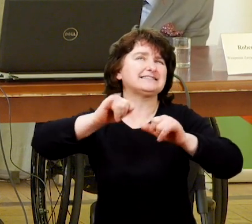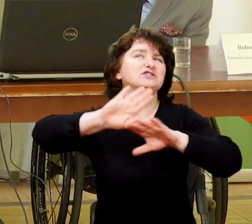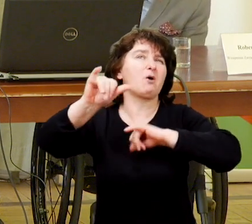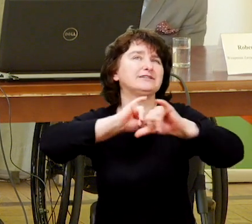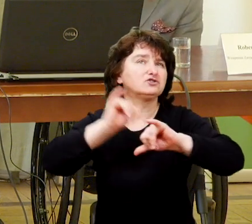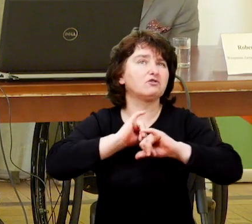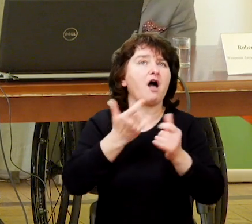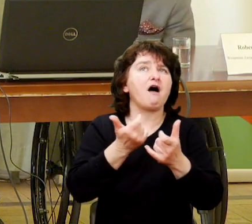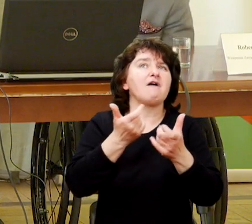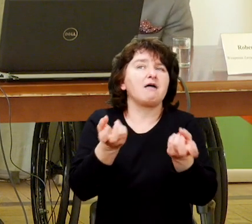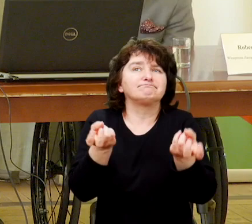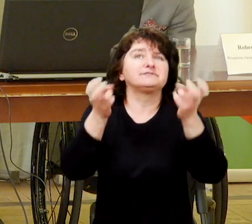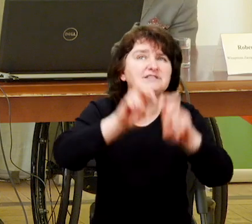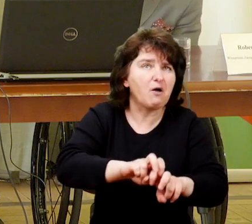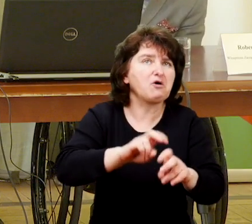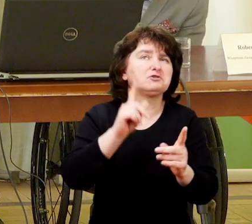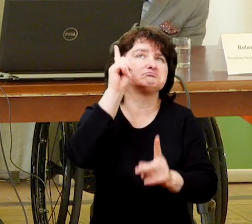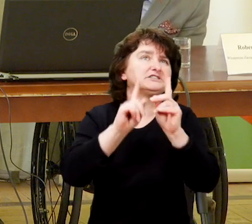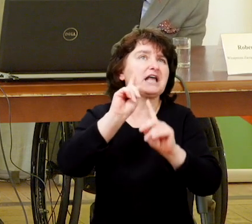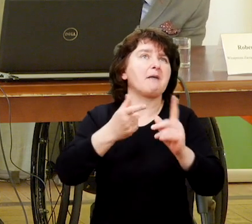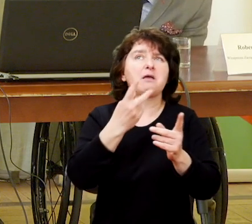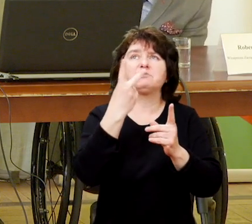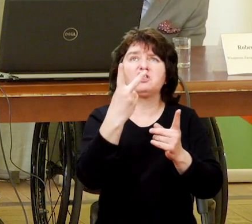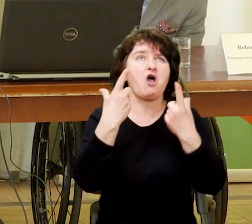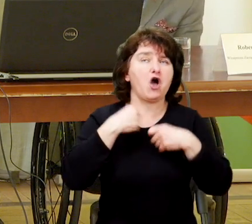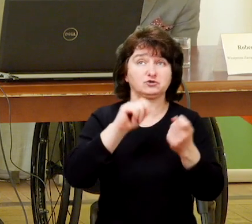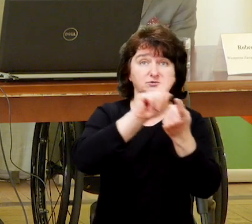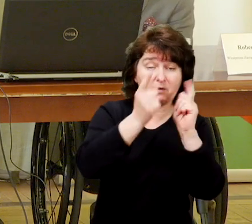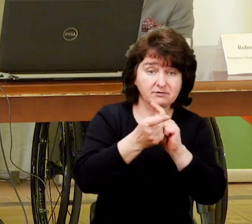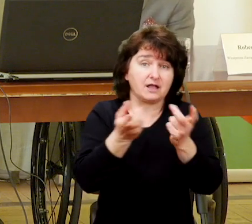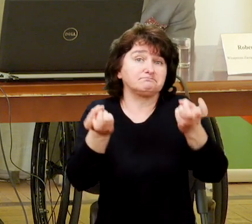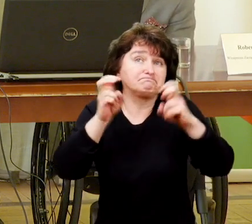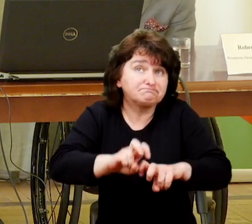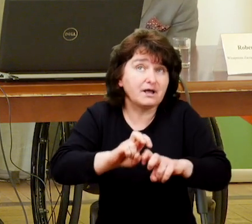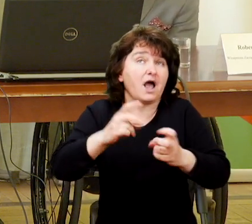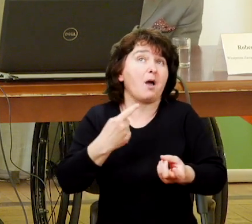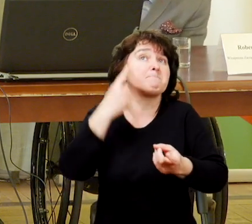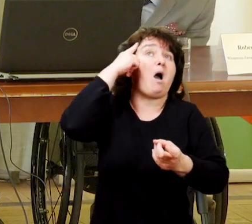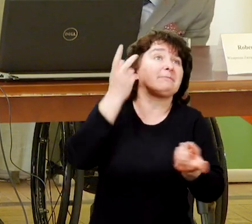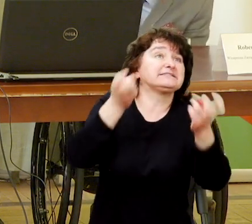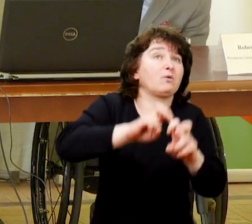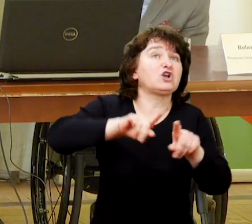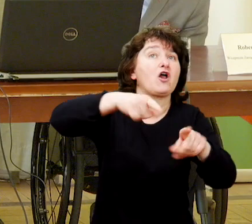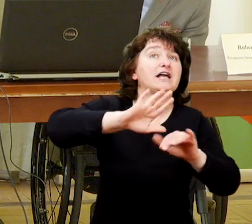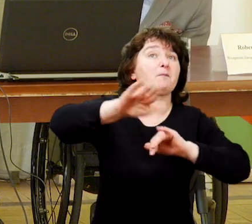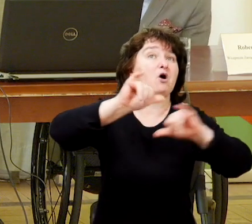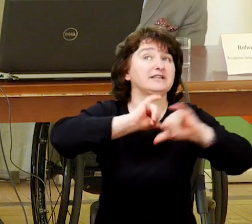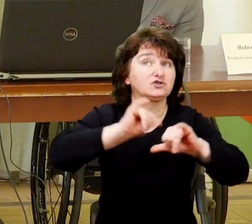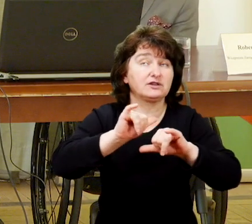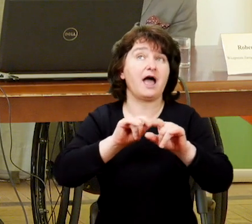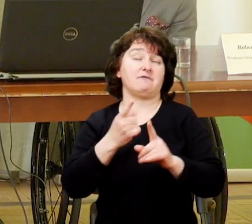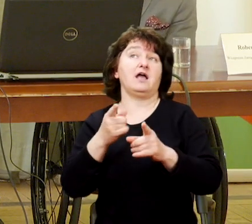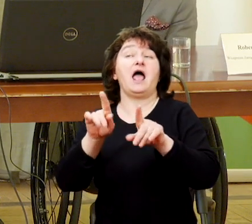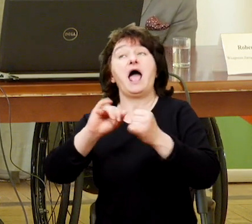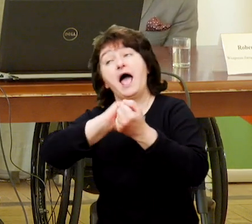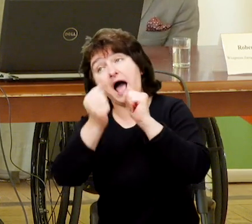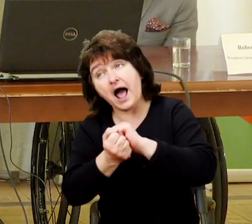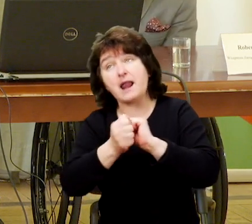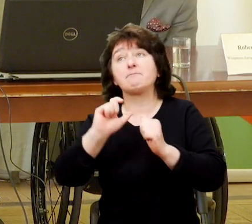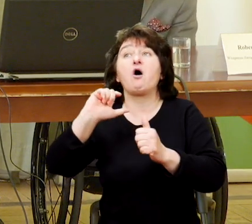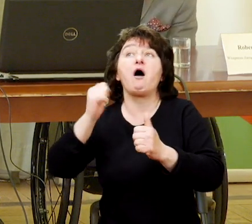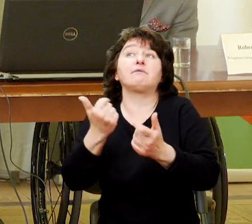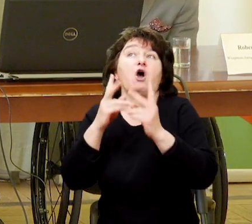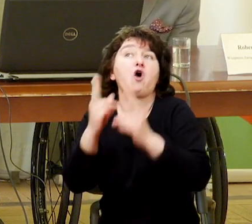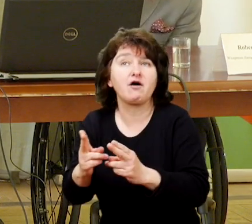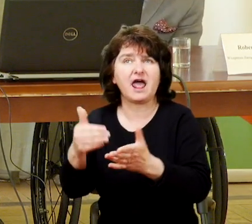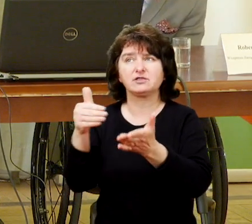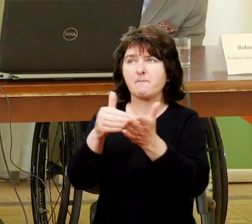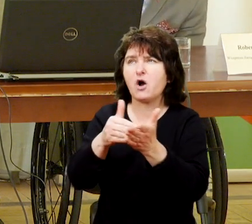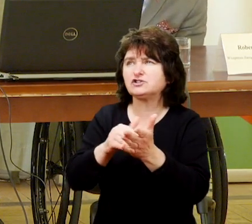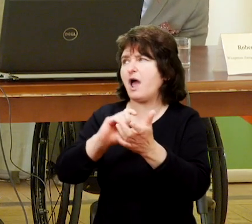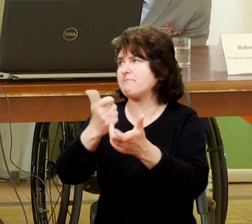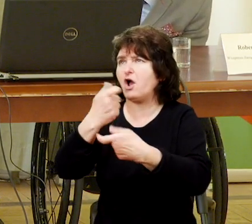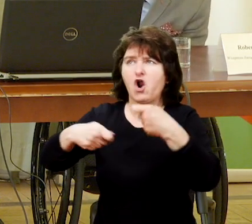Czasami był to jakiś przypadek, dwoje pomysłowych ludzi spotkało się i zadziałało. Czasami, tak jest najczęściej, były to konkretne potrzeby, które nie były w danym momencie rozwiązywane,